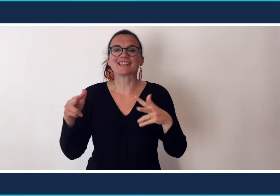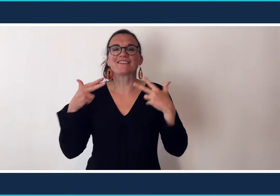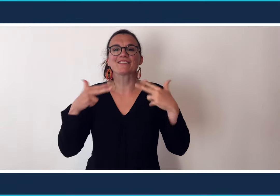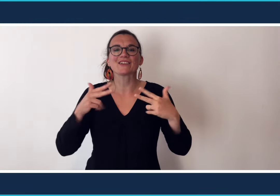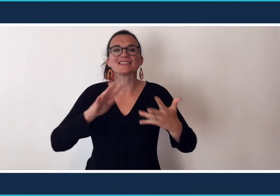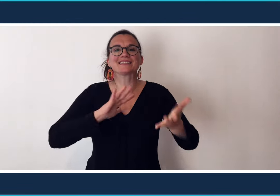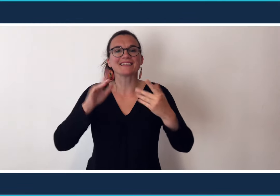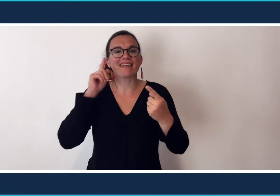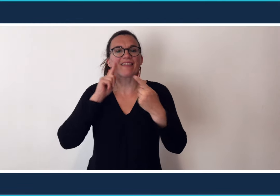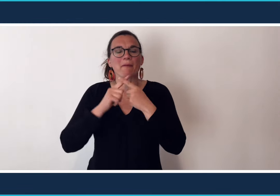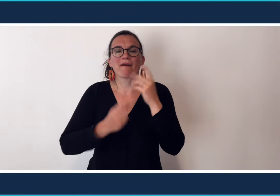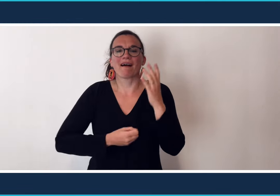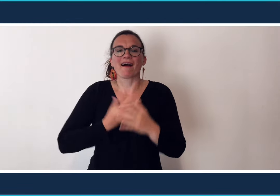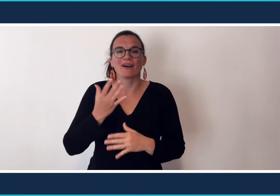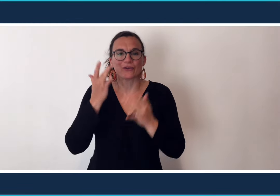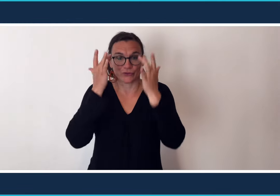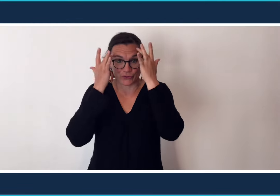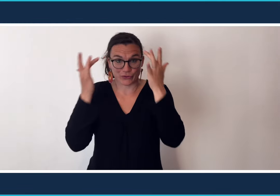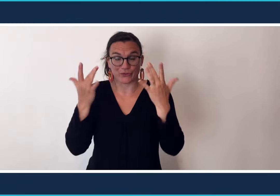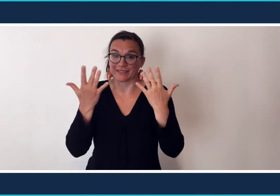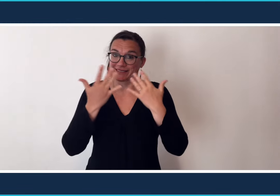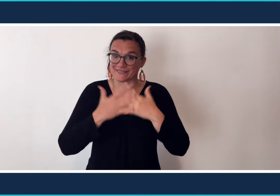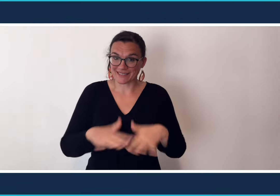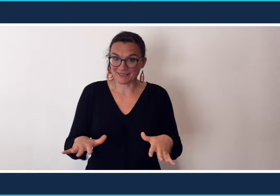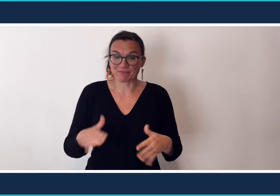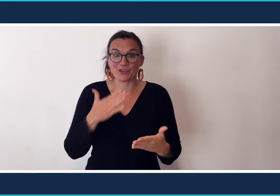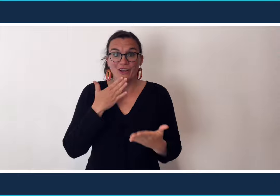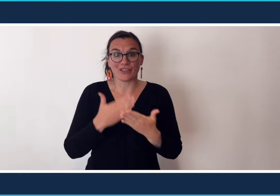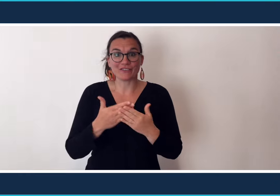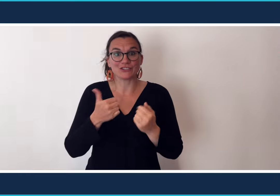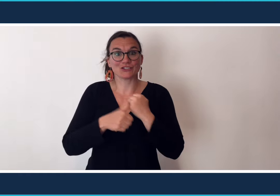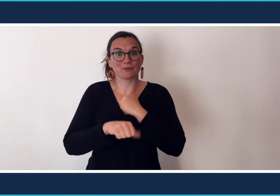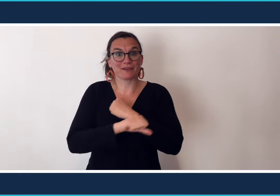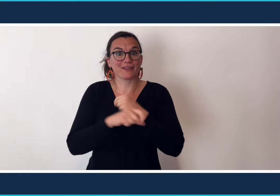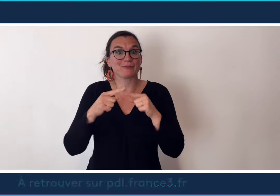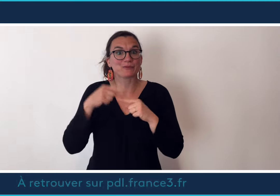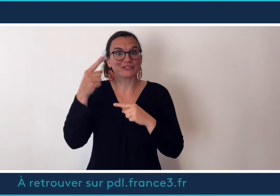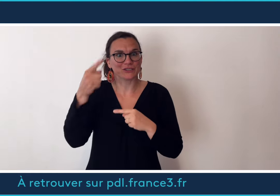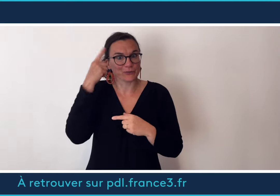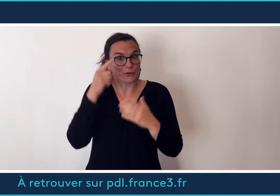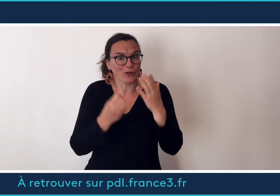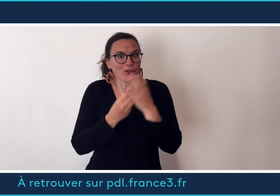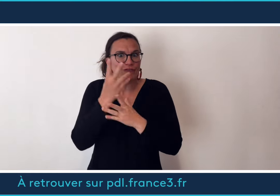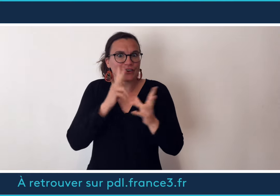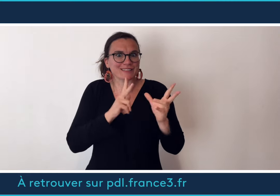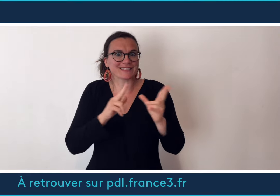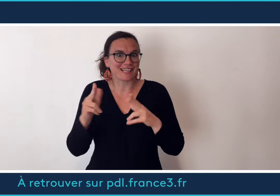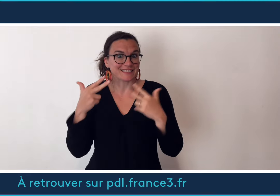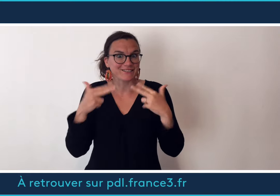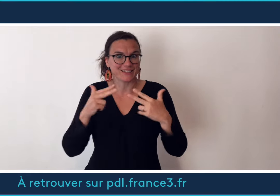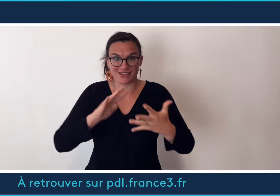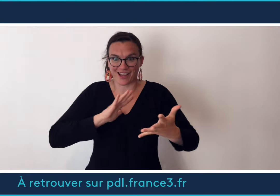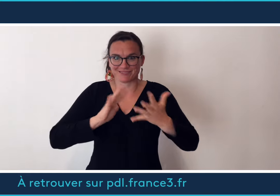Voilà, notre séquence vidéo signée consacrée à l'art et à la culture est terminée je vous donne rendez vous la semaine prochaine pour une nouvelle série de